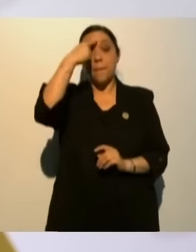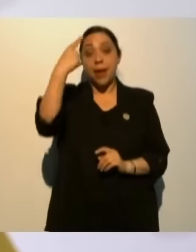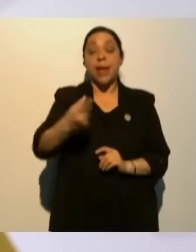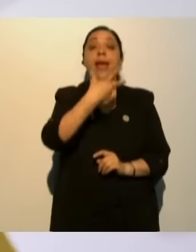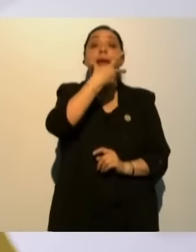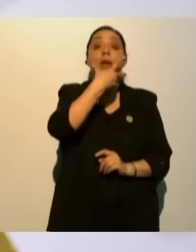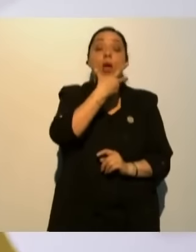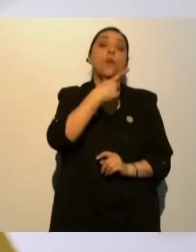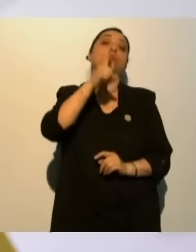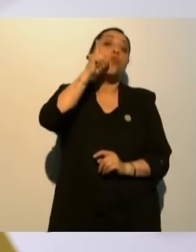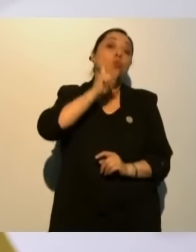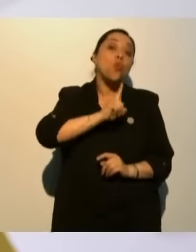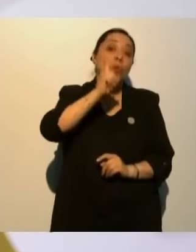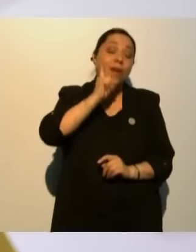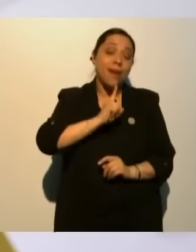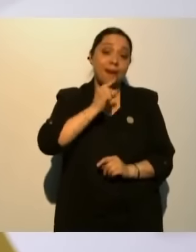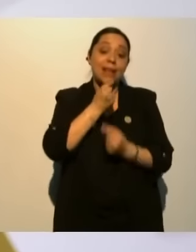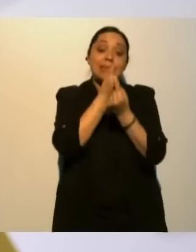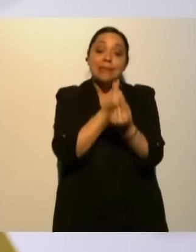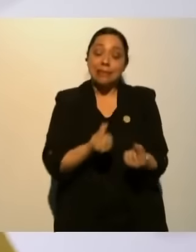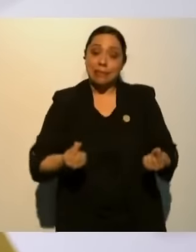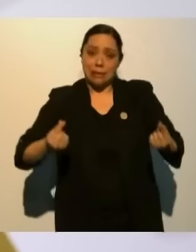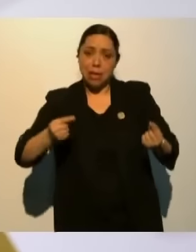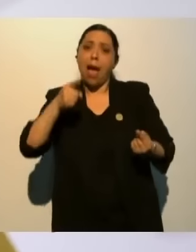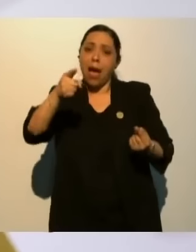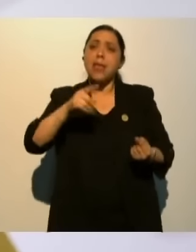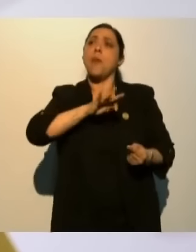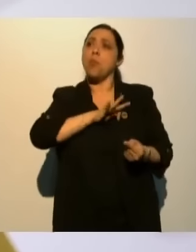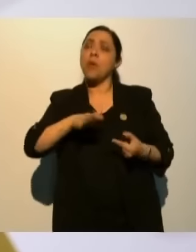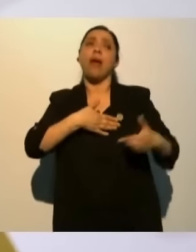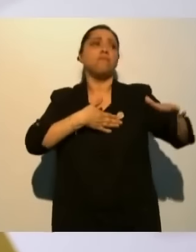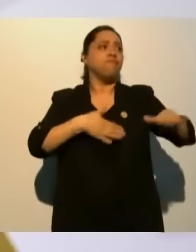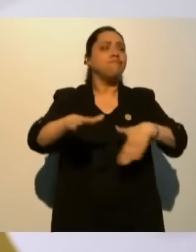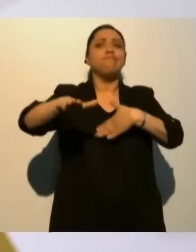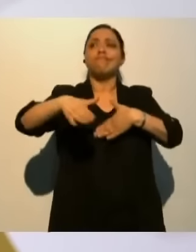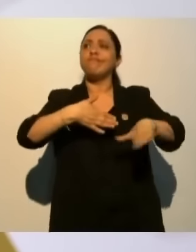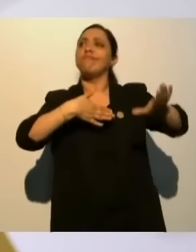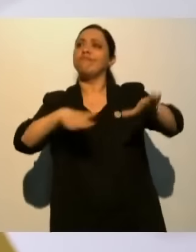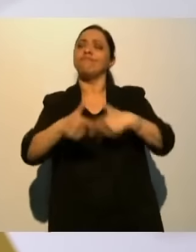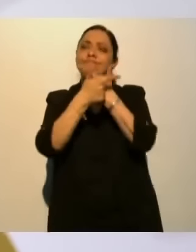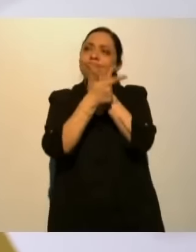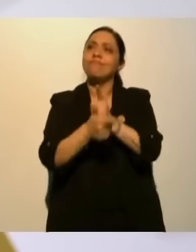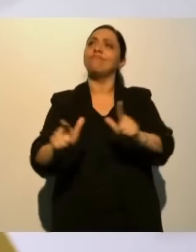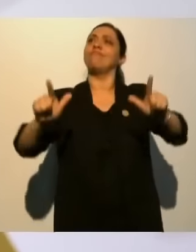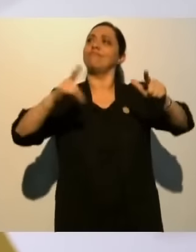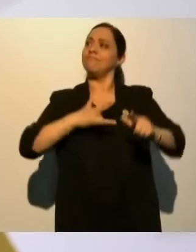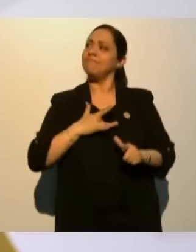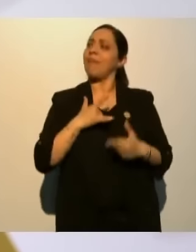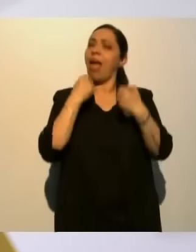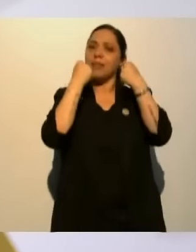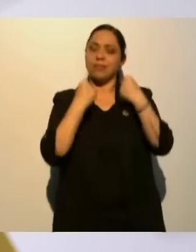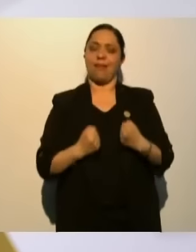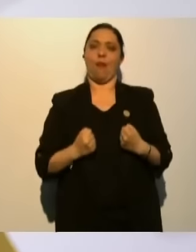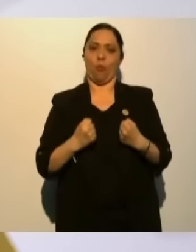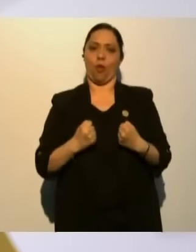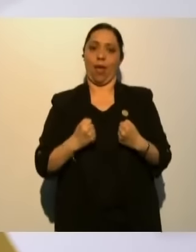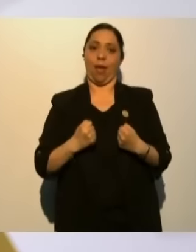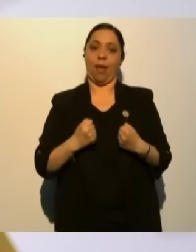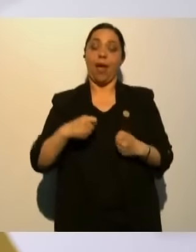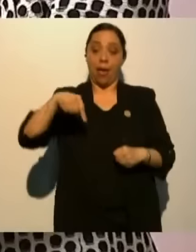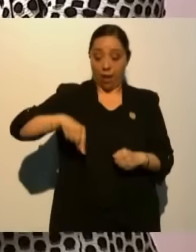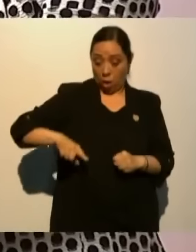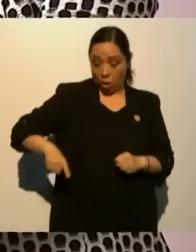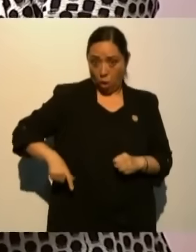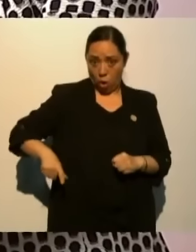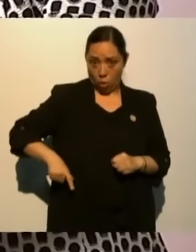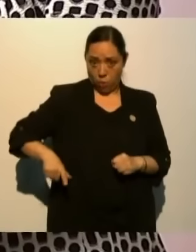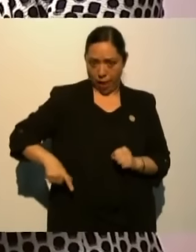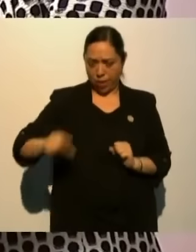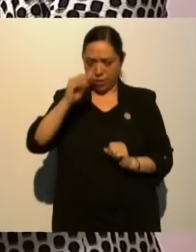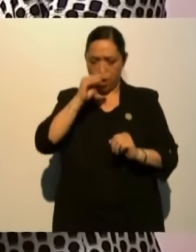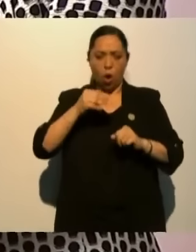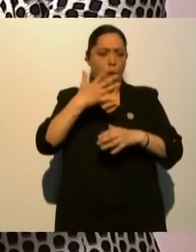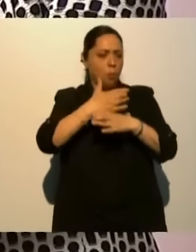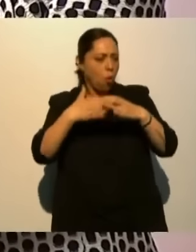Transit libres y seguras desde el gobierno haremos todo lo que sea necesario para que las comunidades